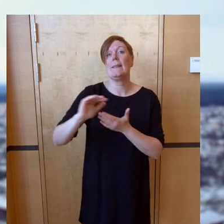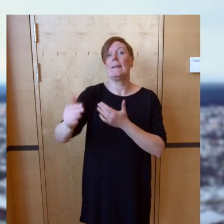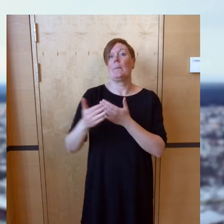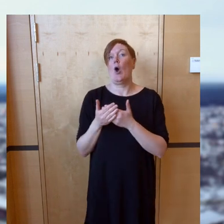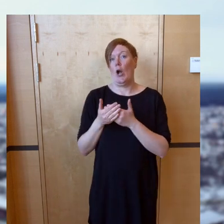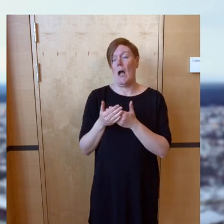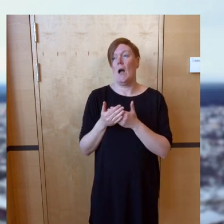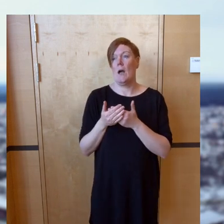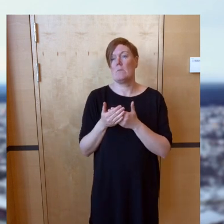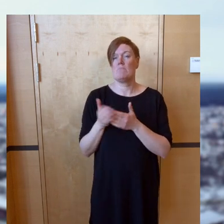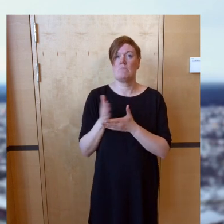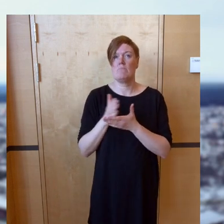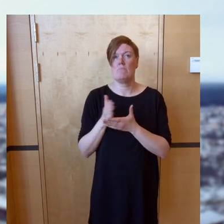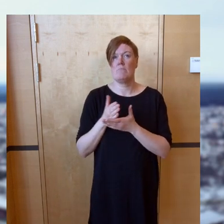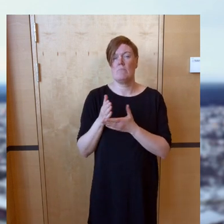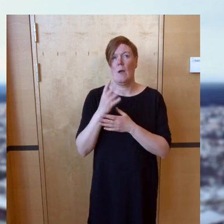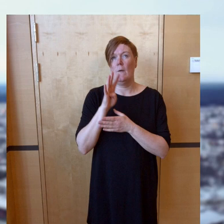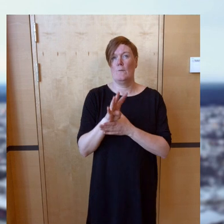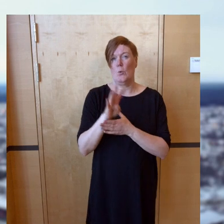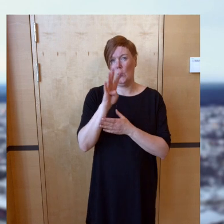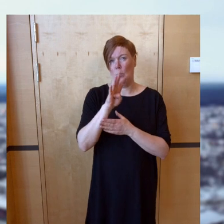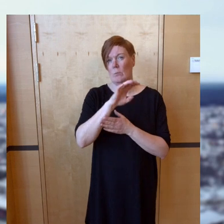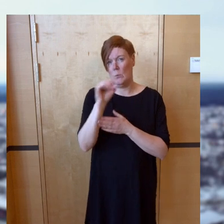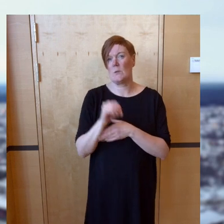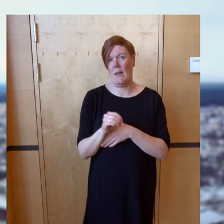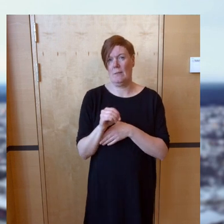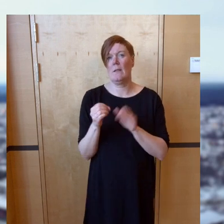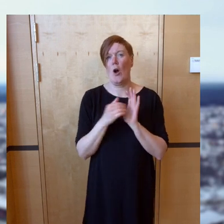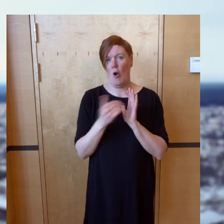Med Ungefär 14 % av den ursprung ursprungliga budgeten